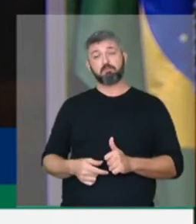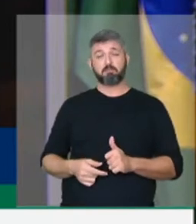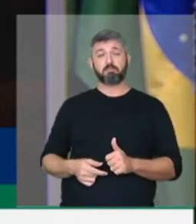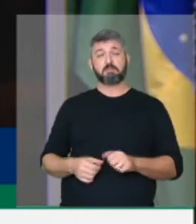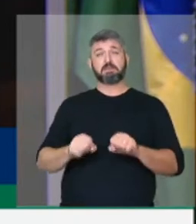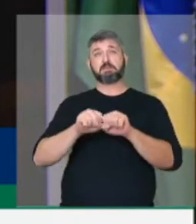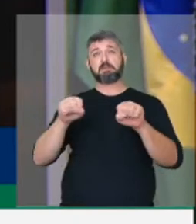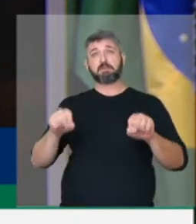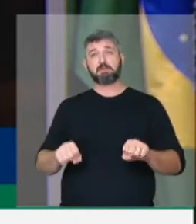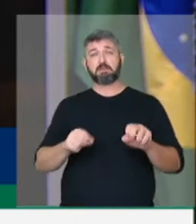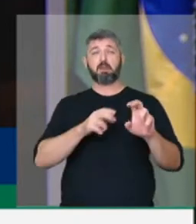EM SAÚDE NO BRASIL FALA-SE EM SISTEMA ÚNICO DE SAÚDE, SUS,